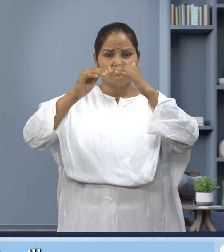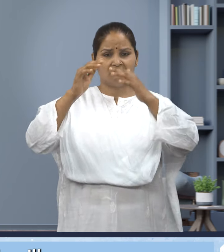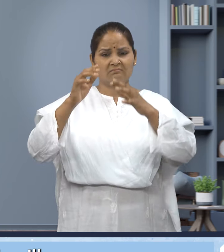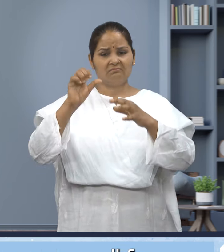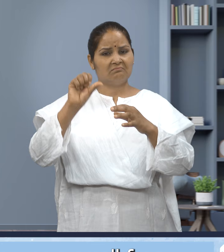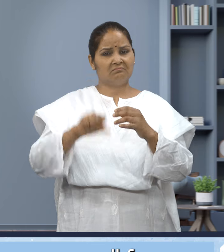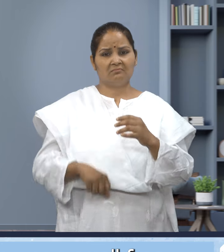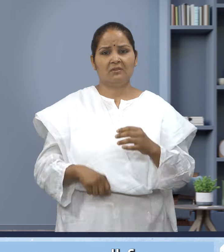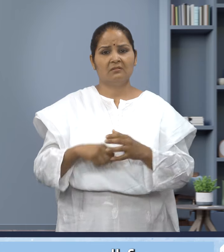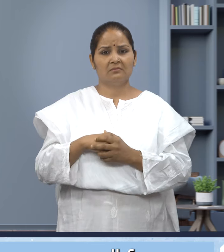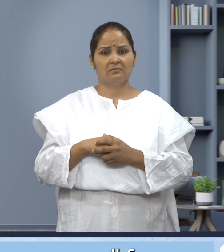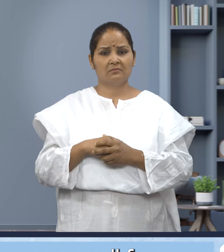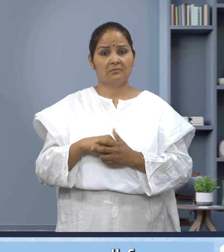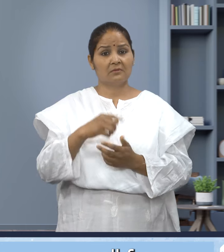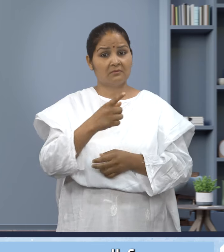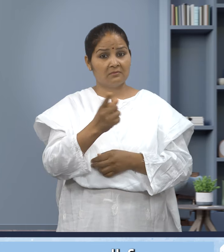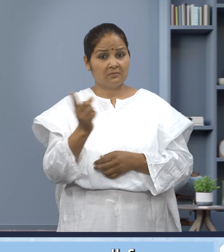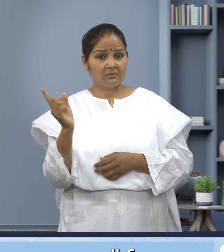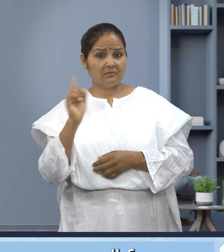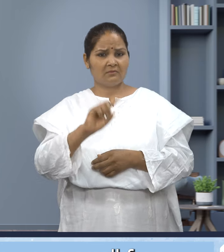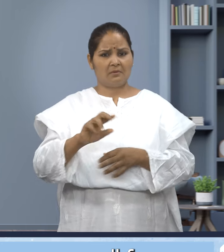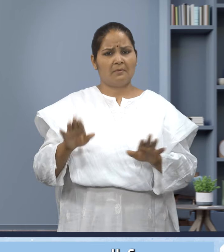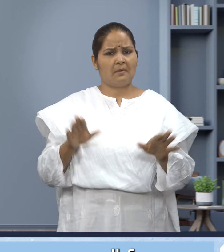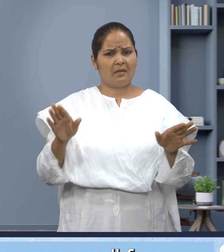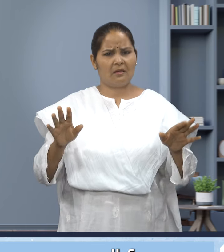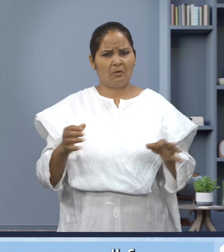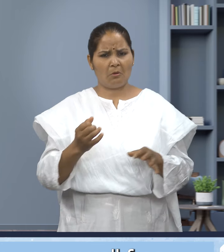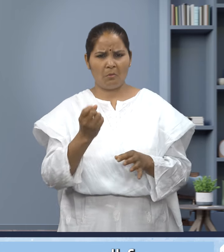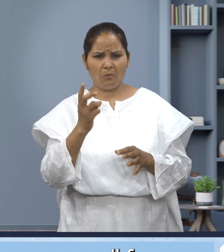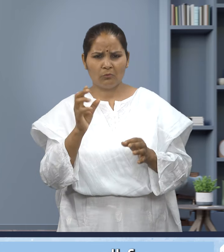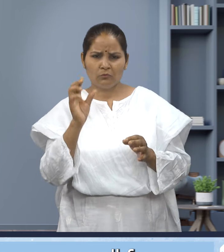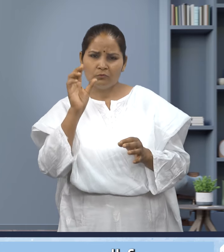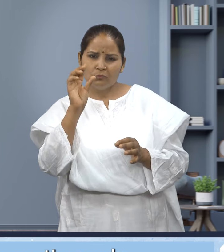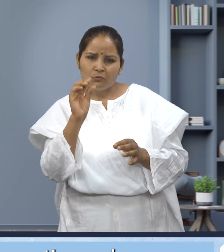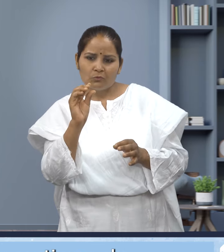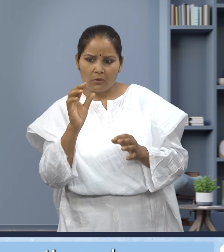ఆ కప్పలన్నింటిలో, ఒక చిన్న కప్ప ఉంది,